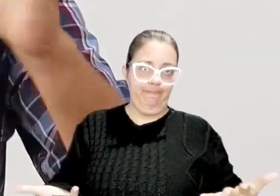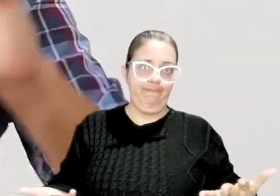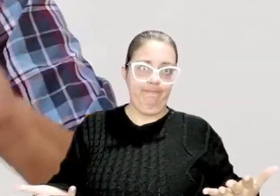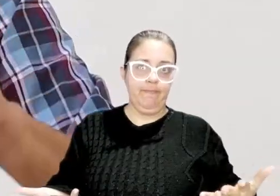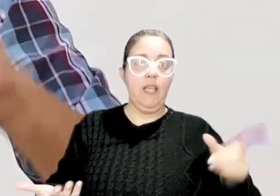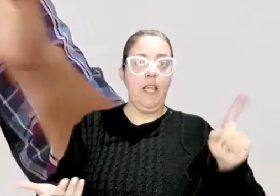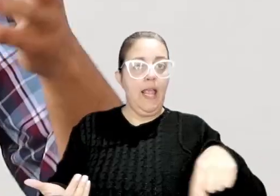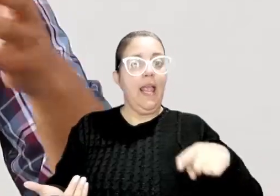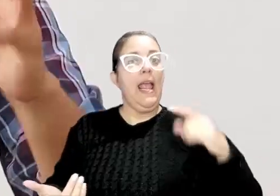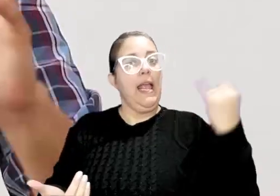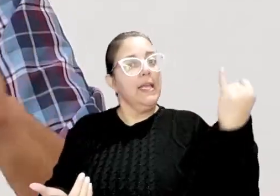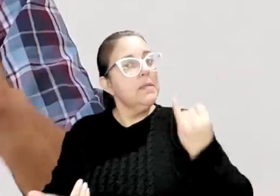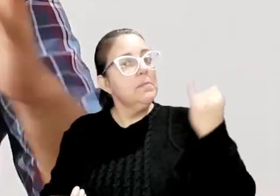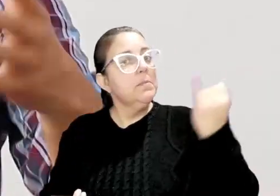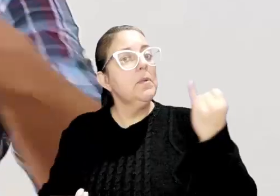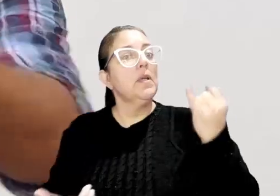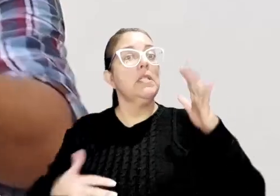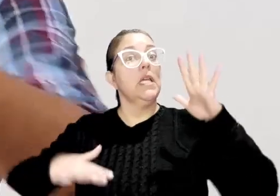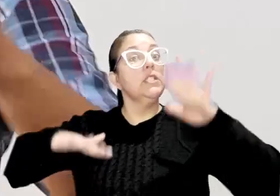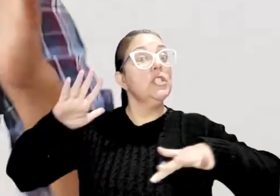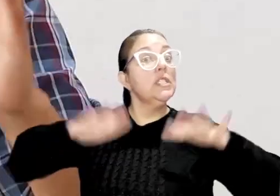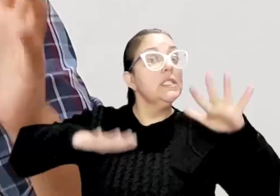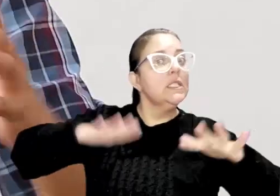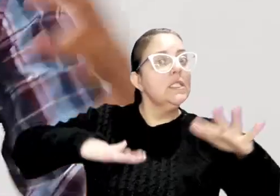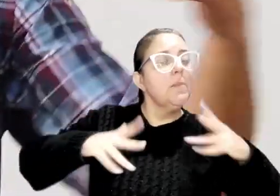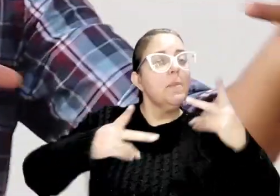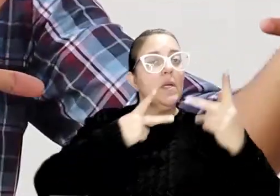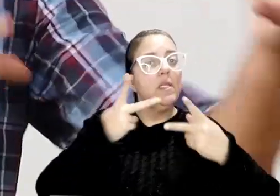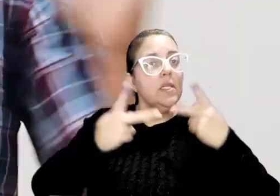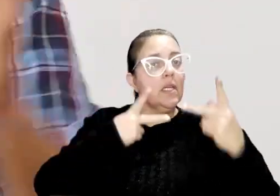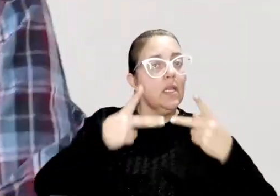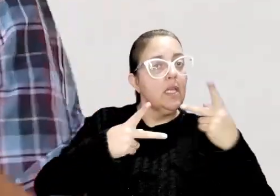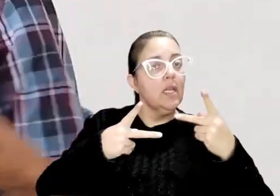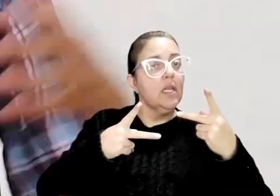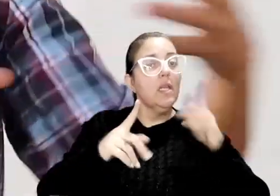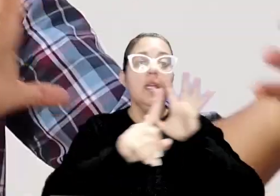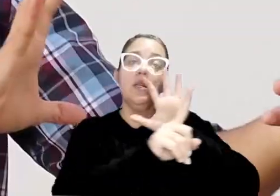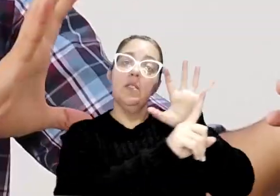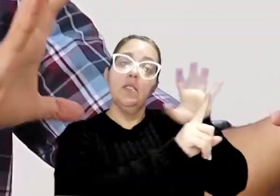de impacto ambiental e licenciamento você pode ver que a pessoa tende a entender o processo mais como